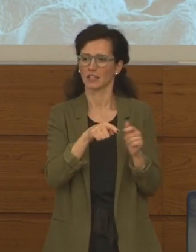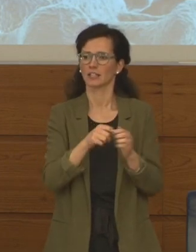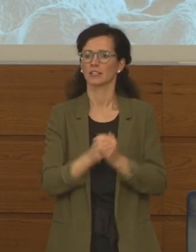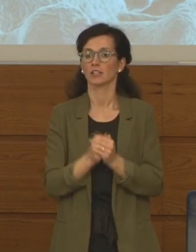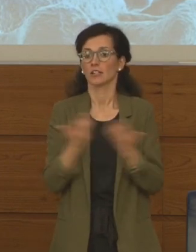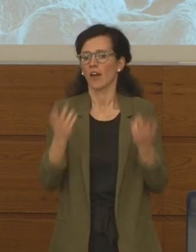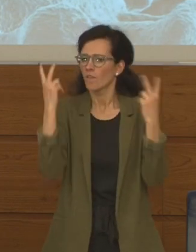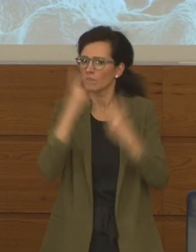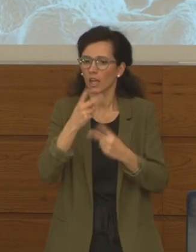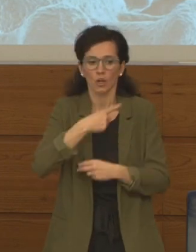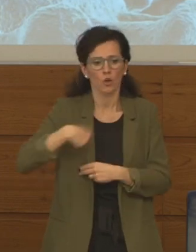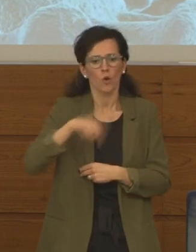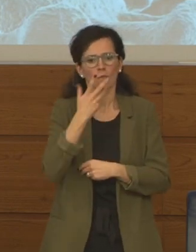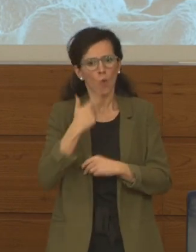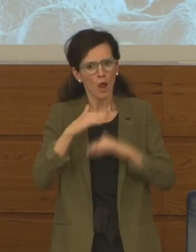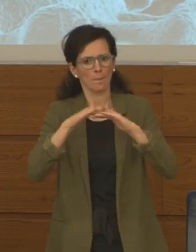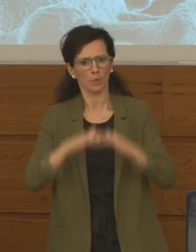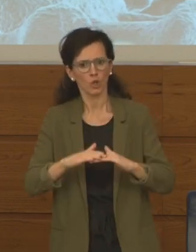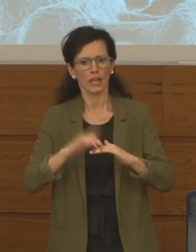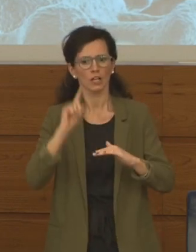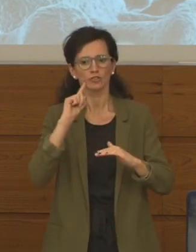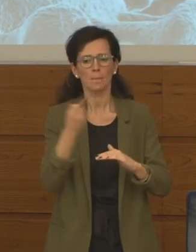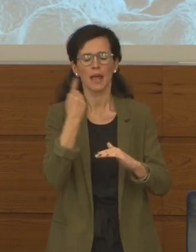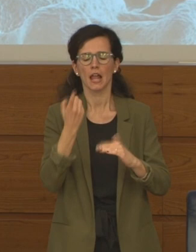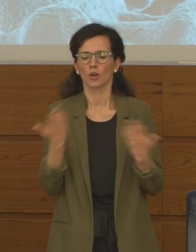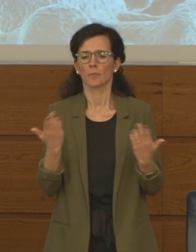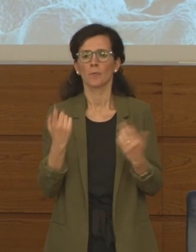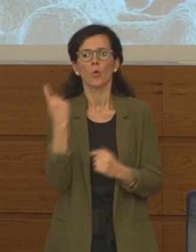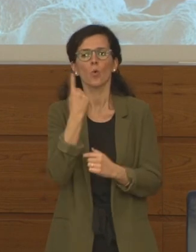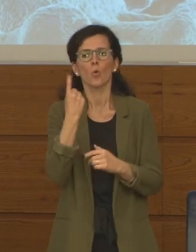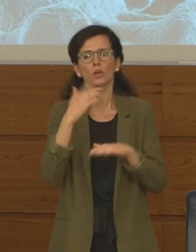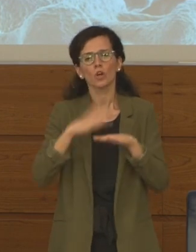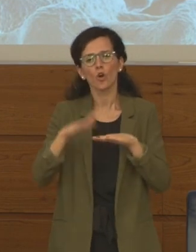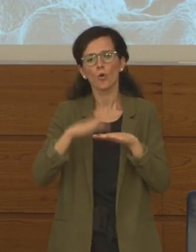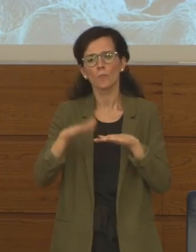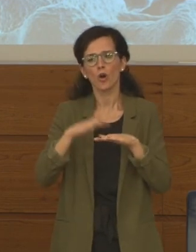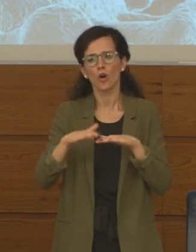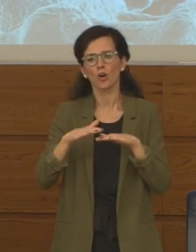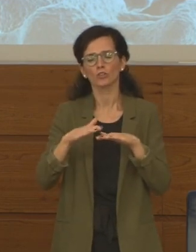proteggerli meglio ma l'unica maniera per proteggerli è circoscrivere